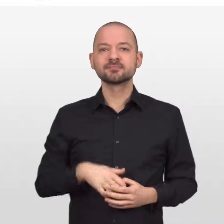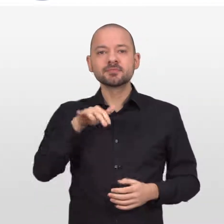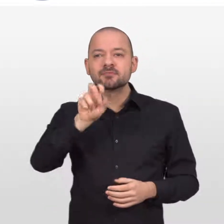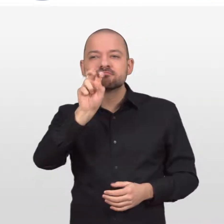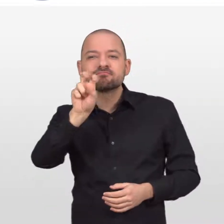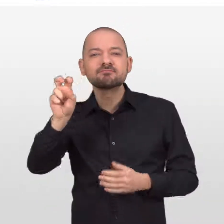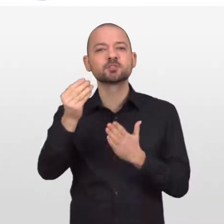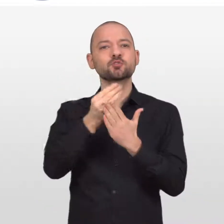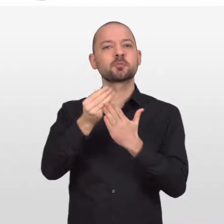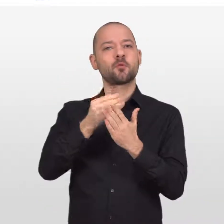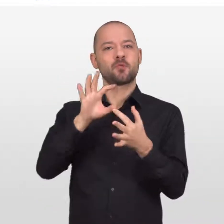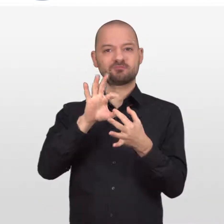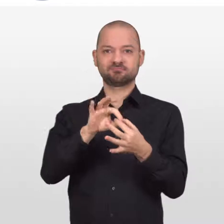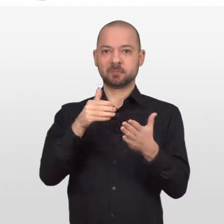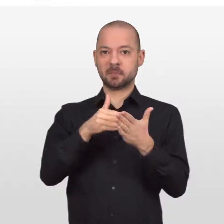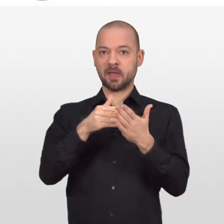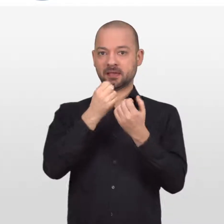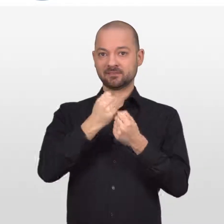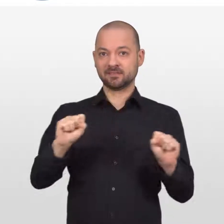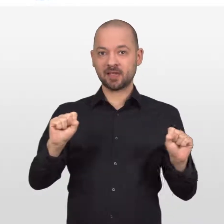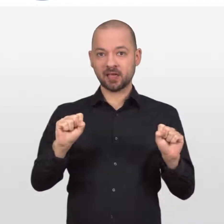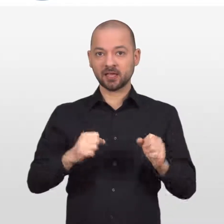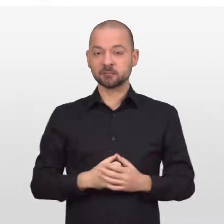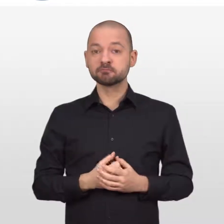Außerdem sind hier die Icons für die Barrierefreiheit untergebracht. Kromě toho jsou zde uvedeny ikony pro zabezpečení přístupnosti.